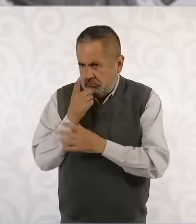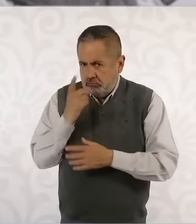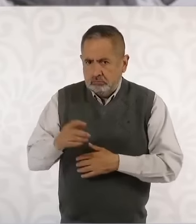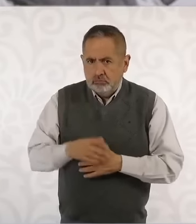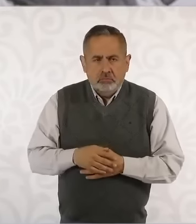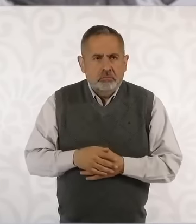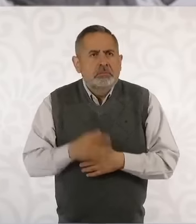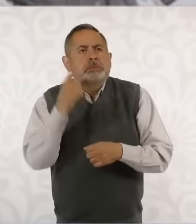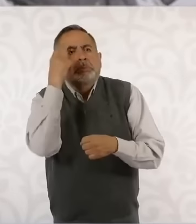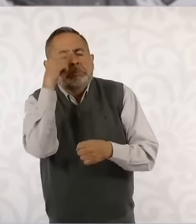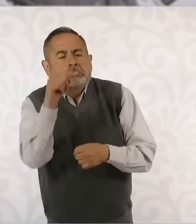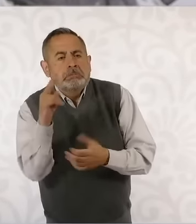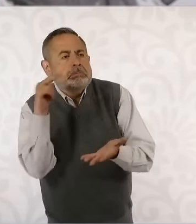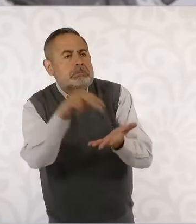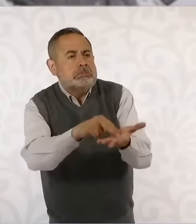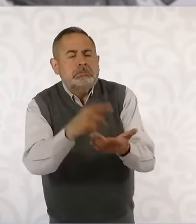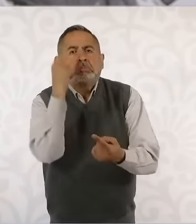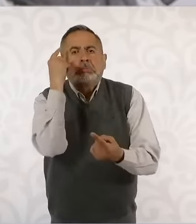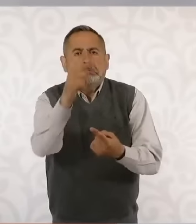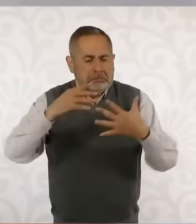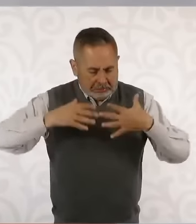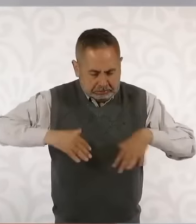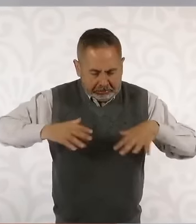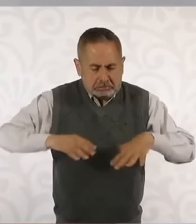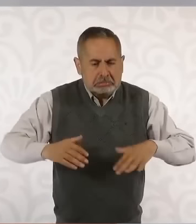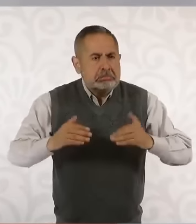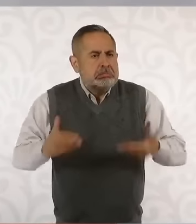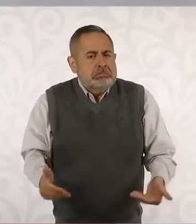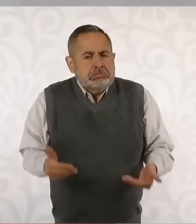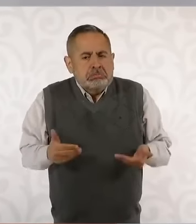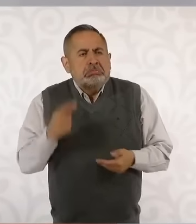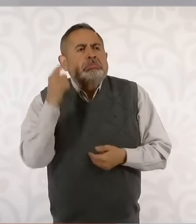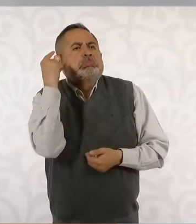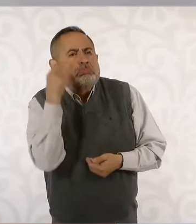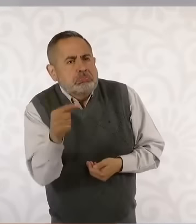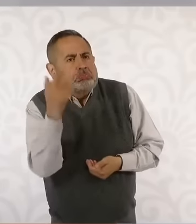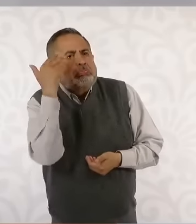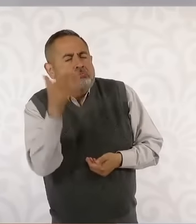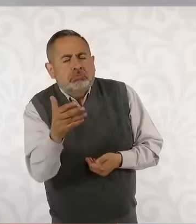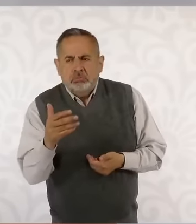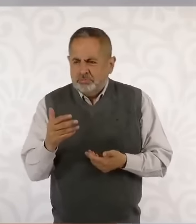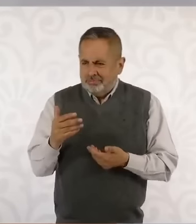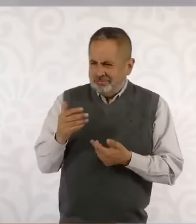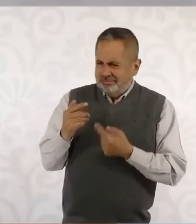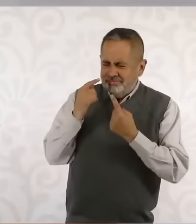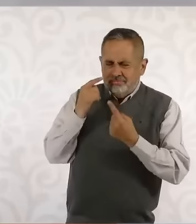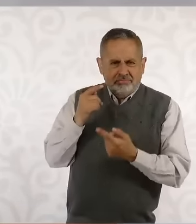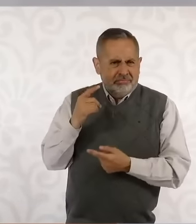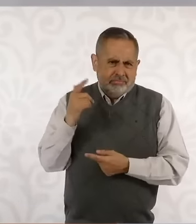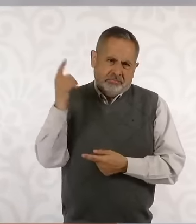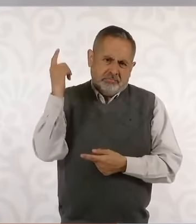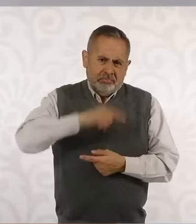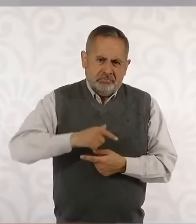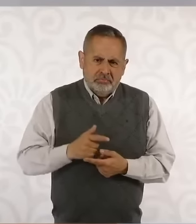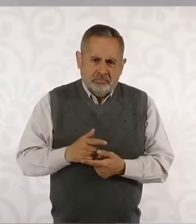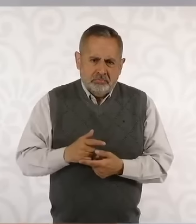qué te pusiste ahí? ¿Y por qué te vestiste de esta manera? Que es eh terrible. Se ha avanzado